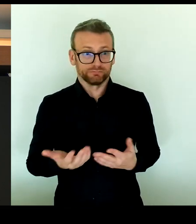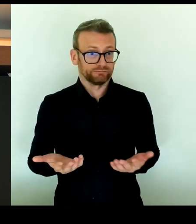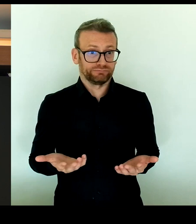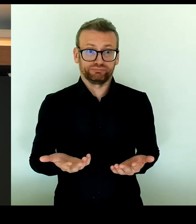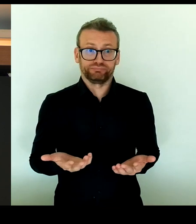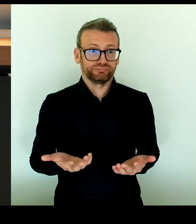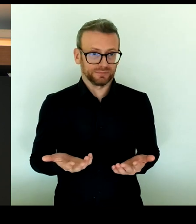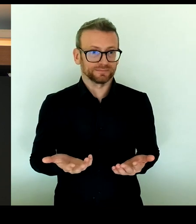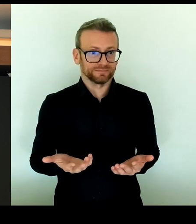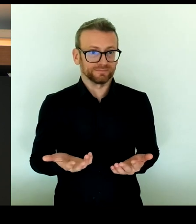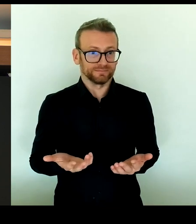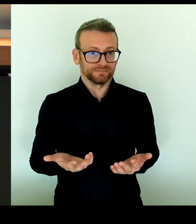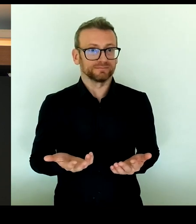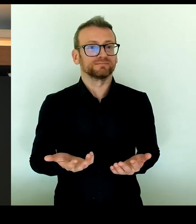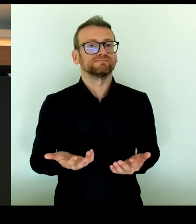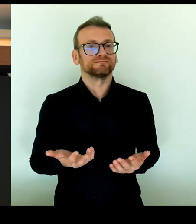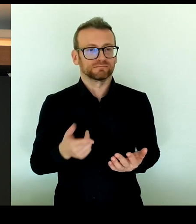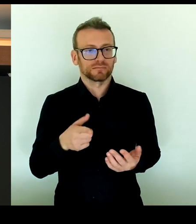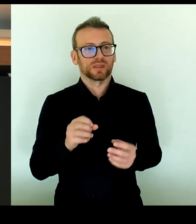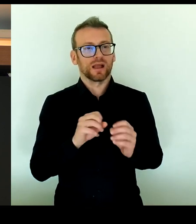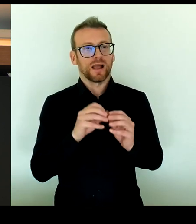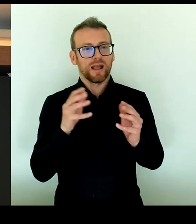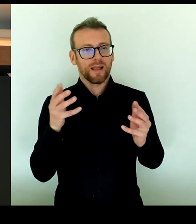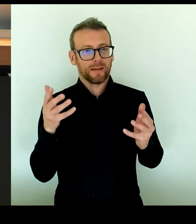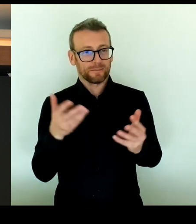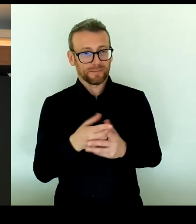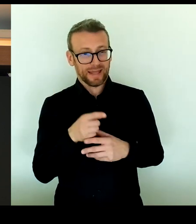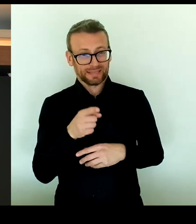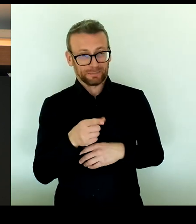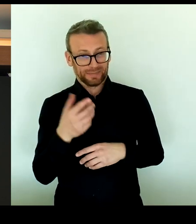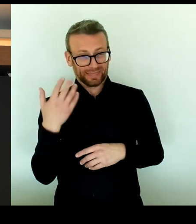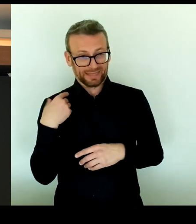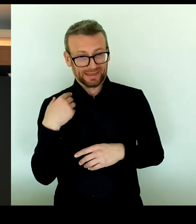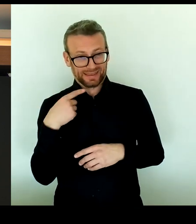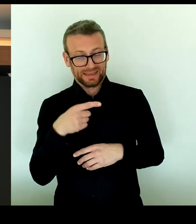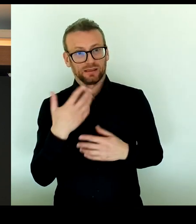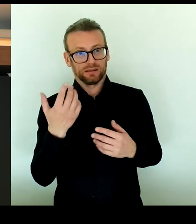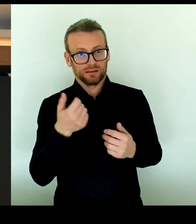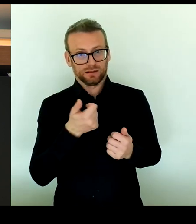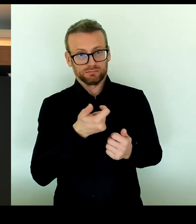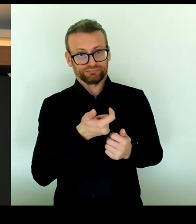notwendigen Maßnahmen zu ergrei, um Schülerinnen und ihre Lehrkräfte in die Lage zu